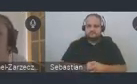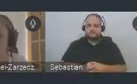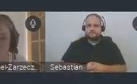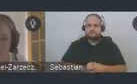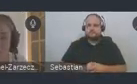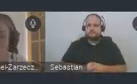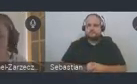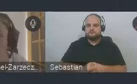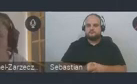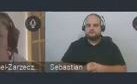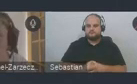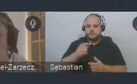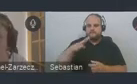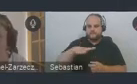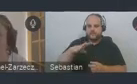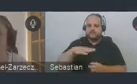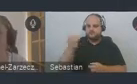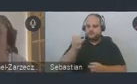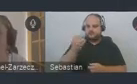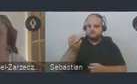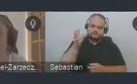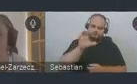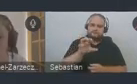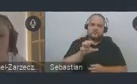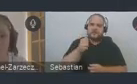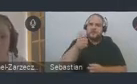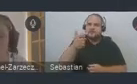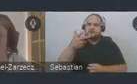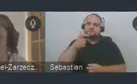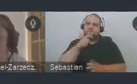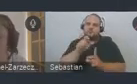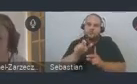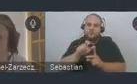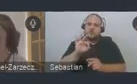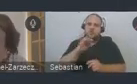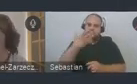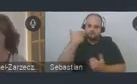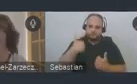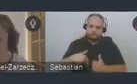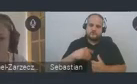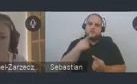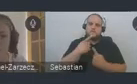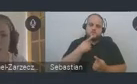Więc zawsze warto zamieścić slajd z kilkoma słowami o sobie i opowiedzieć o sobie tak po ludzku.